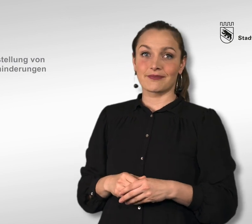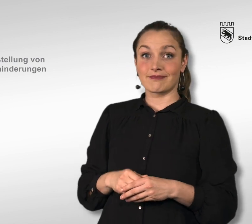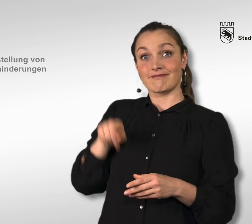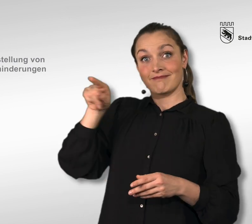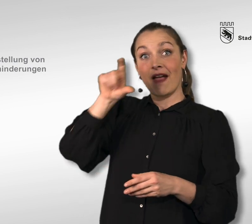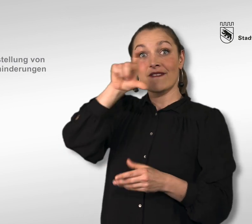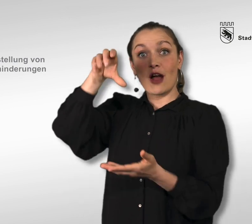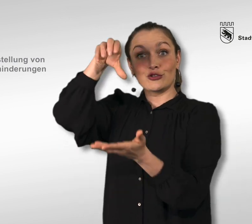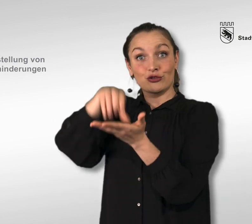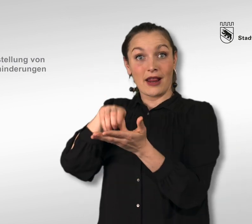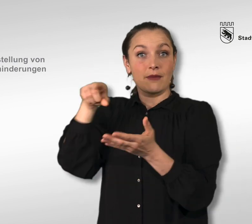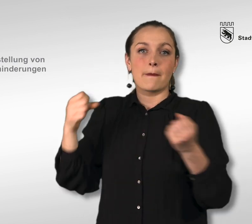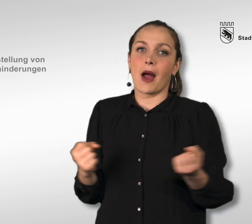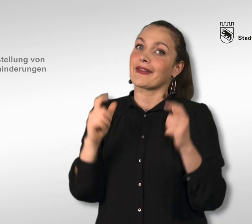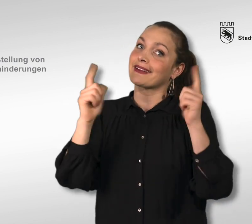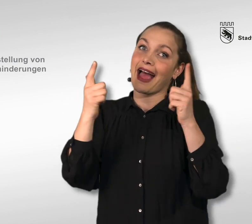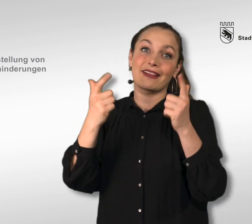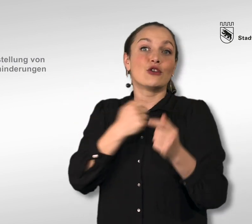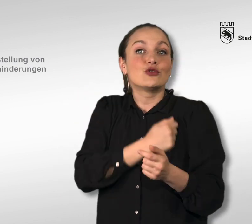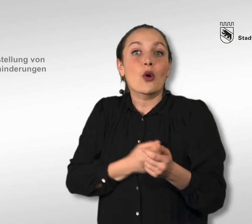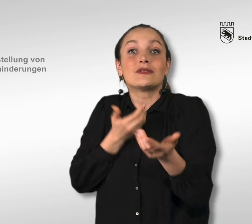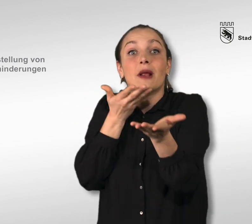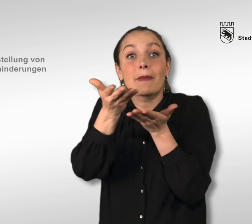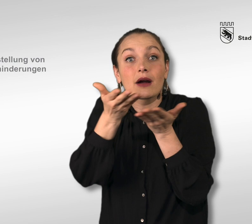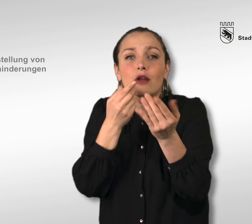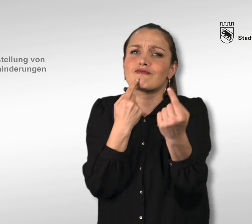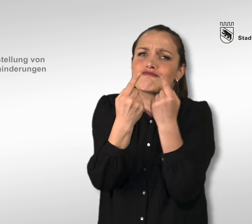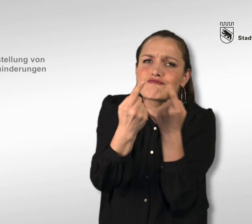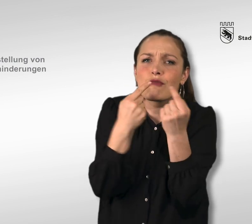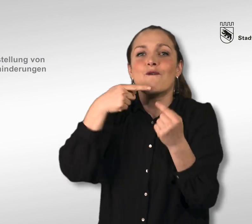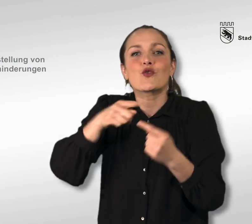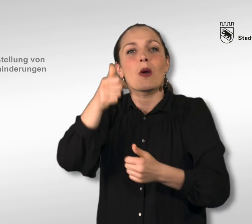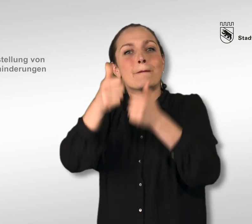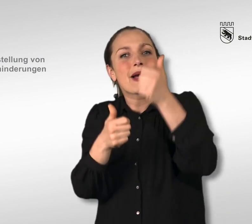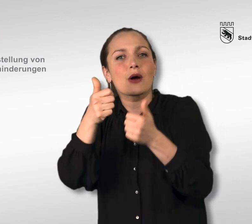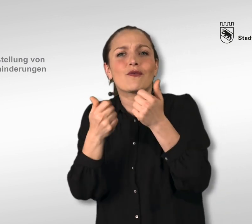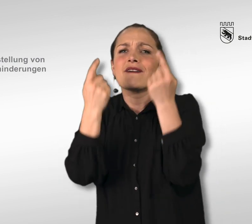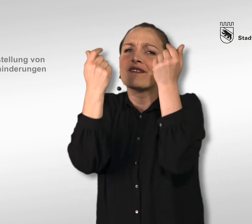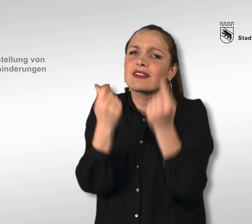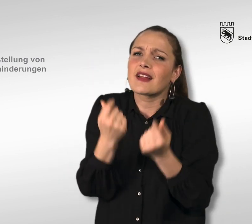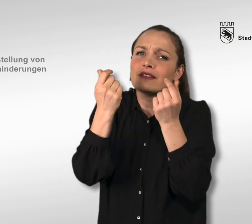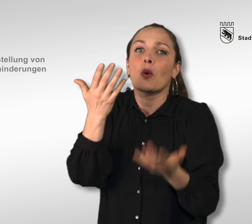Die Fachstelle macht keine Sozialberatung für berufliche, finanzielle,